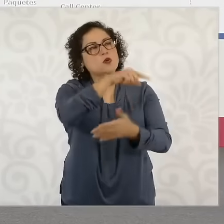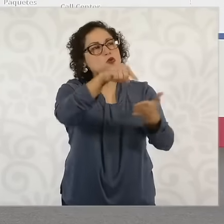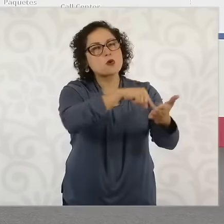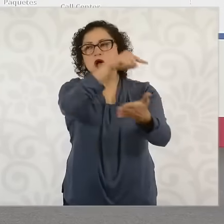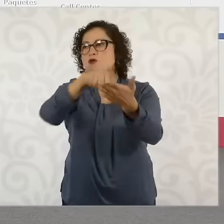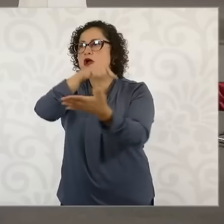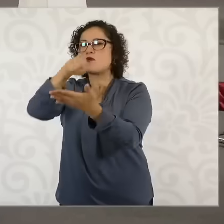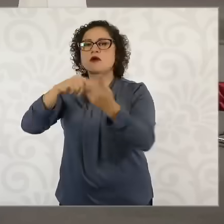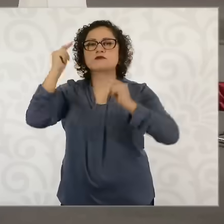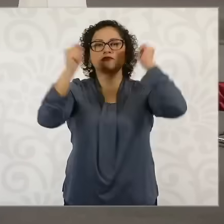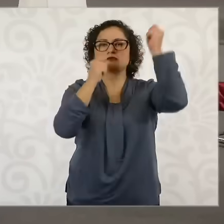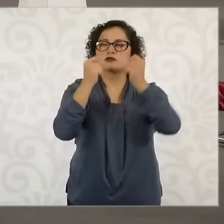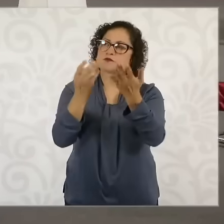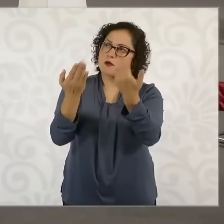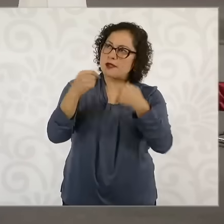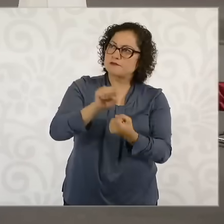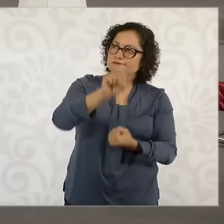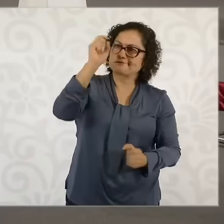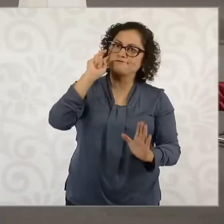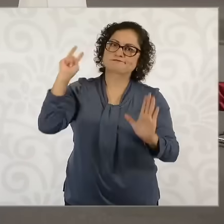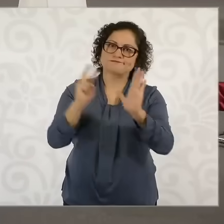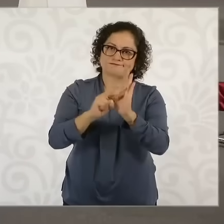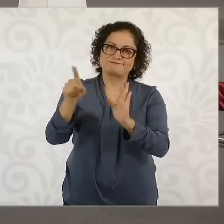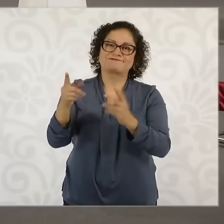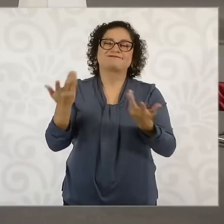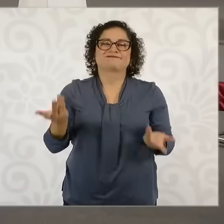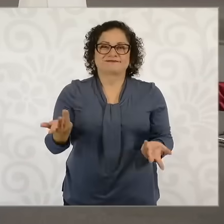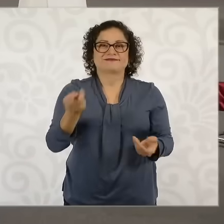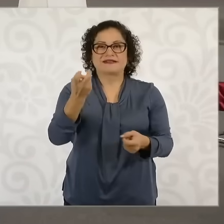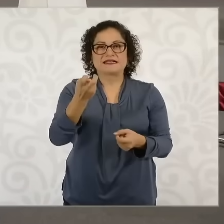actividad que es muy importante para el desarrollo económico y regional de esas comunidades a los